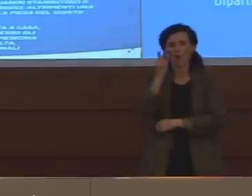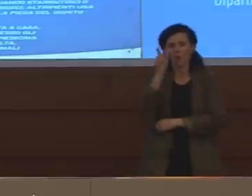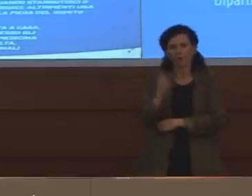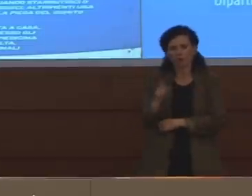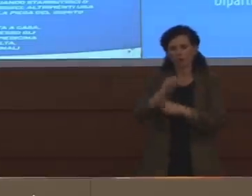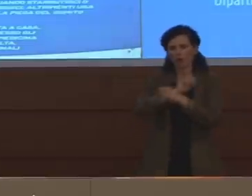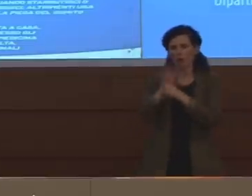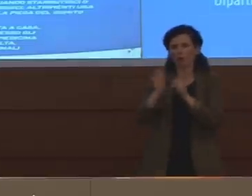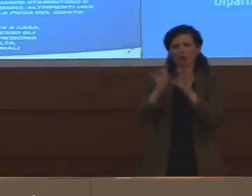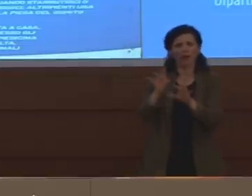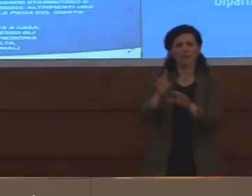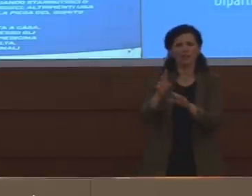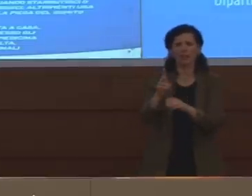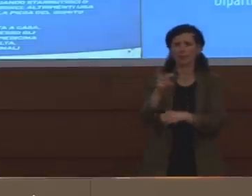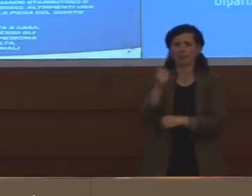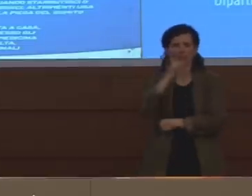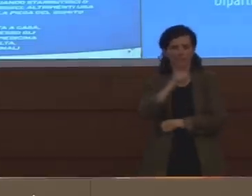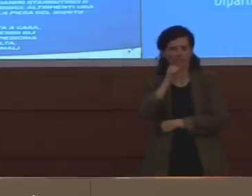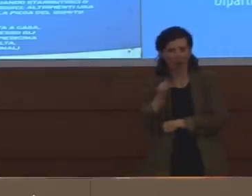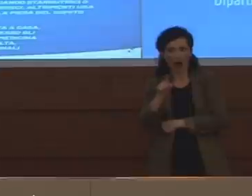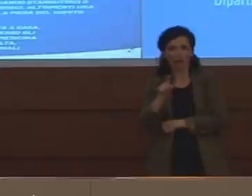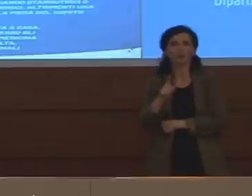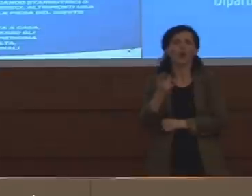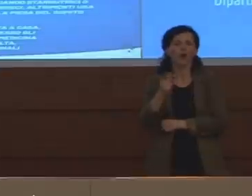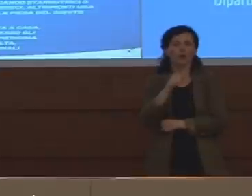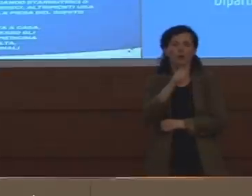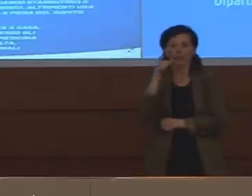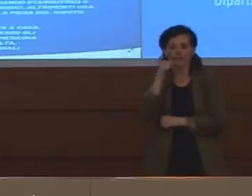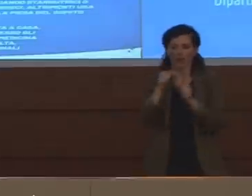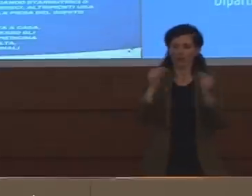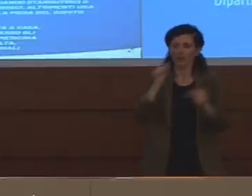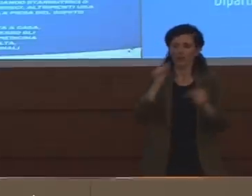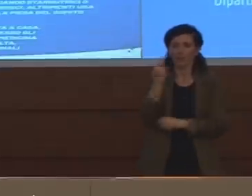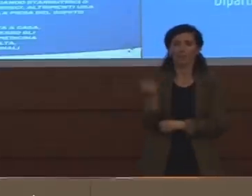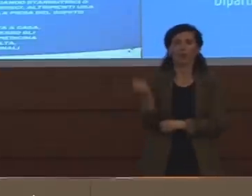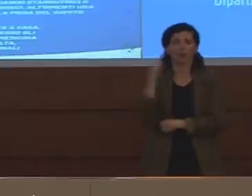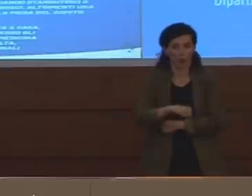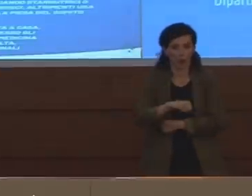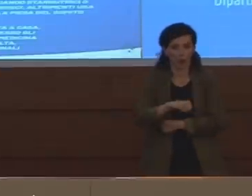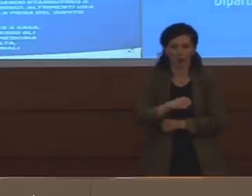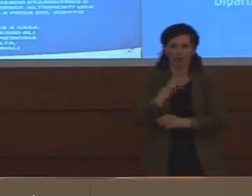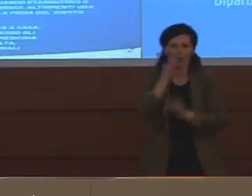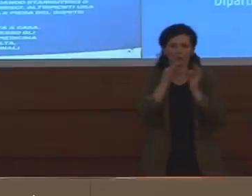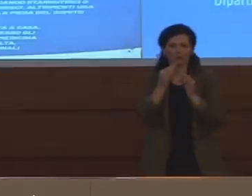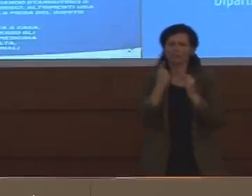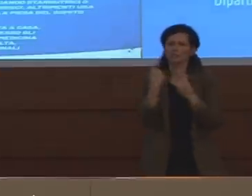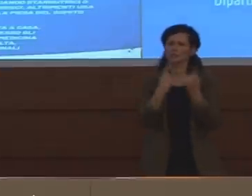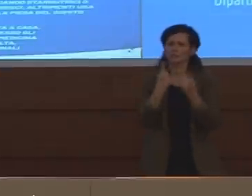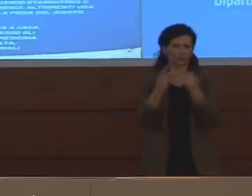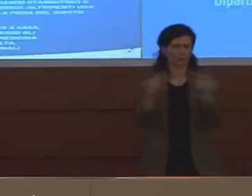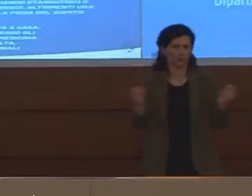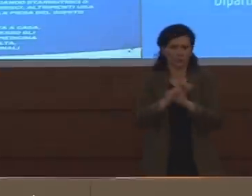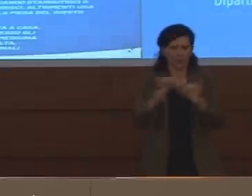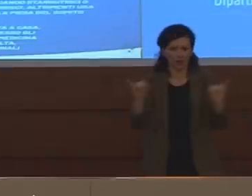ulteriori tamponi? Non ne usciamo più. Grazie molte per la domanda, perché in